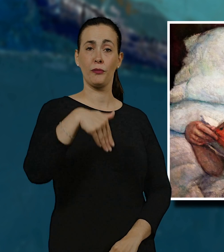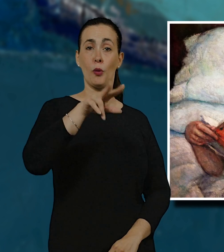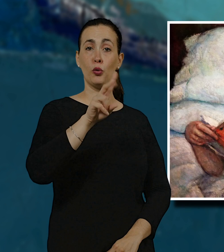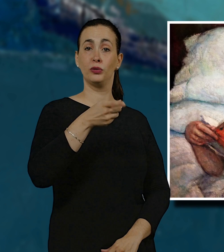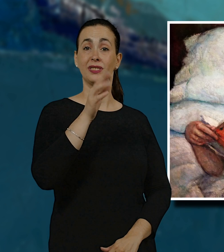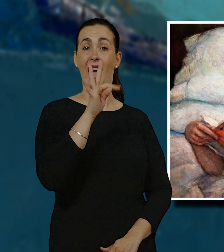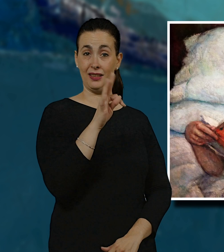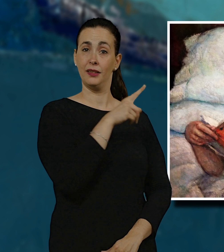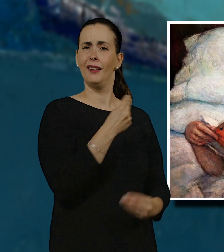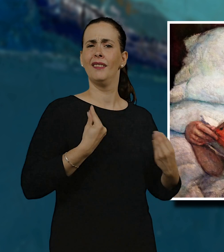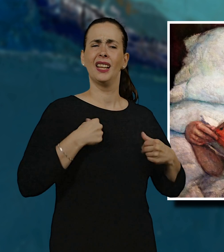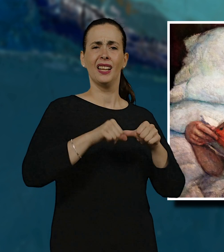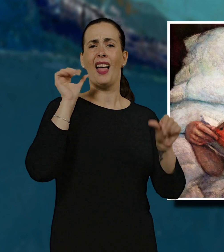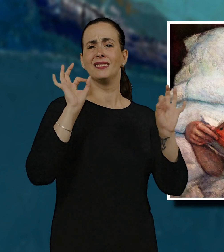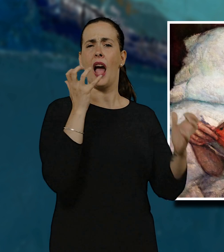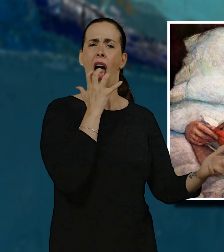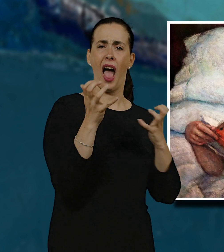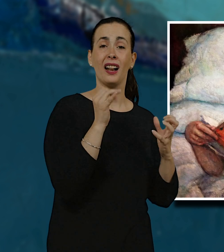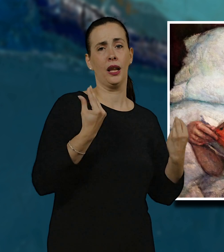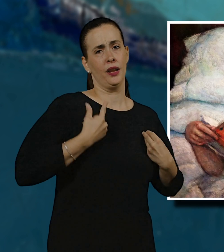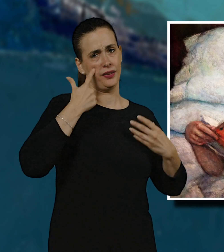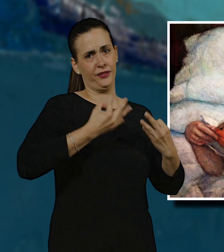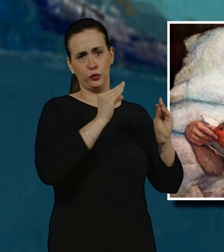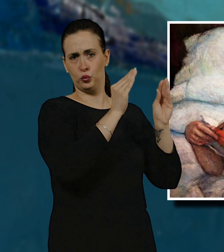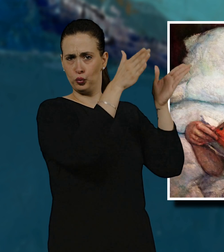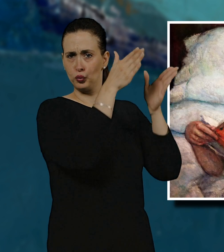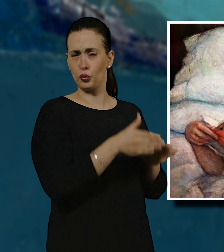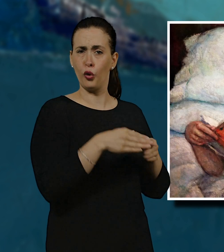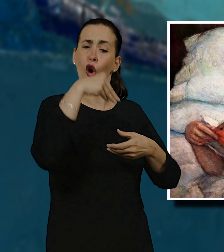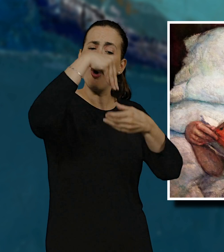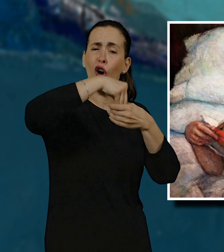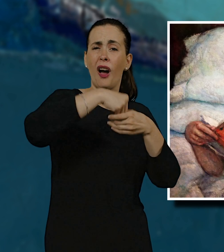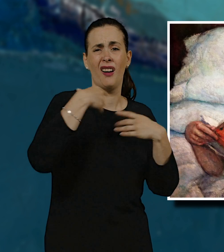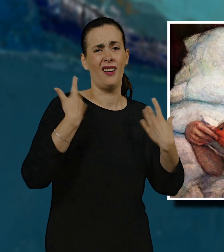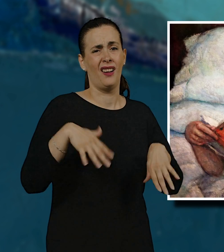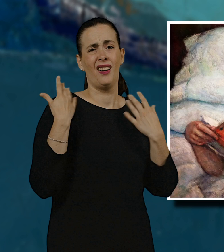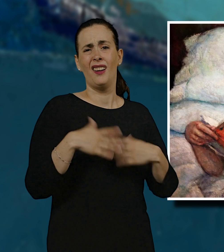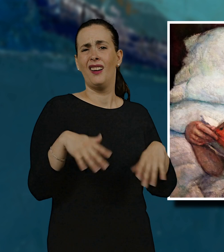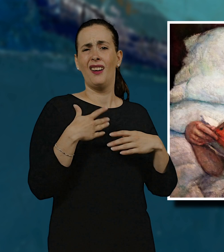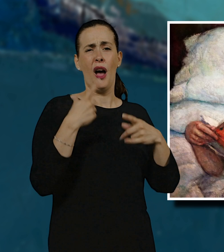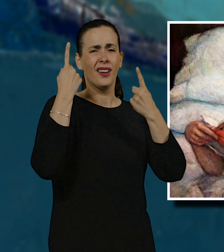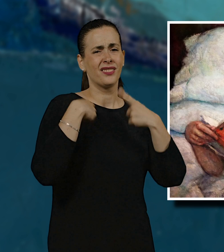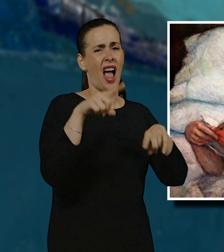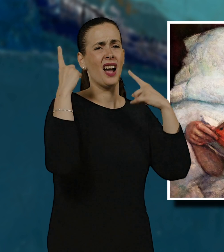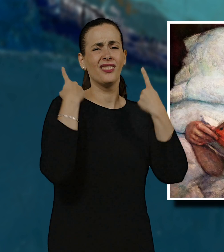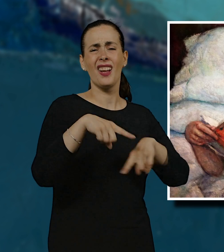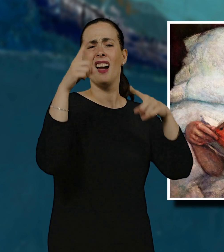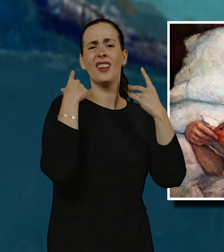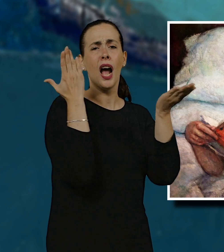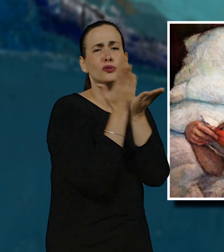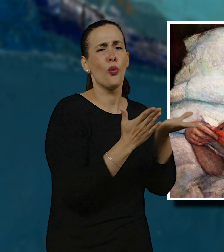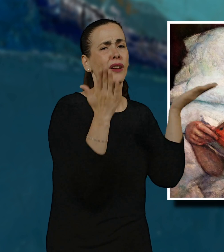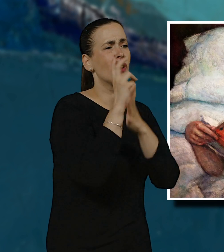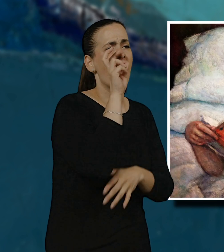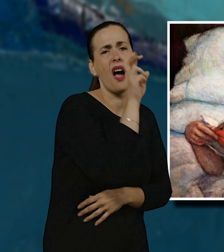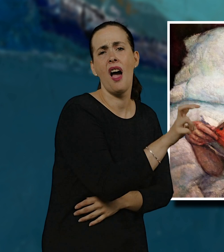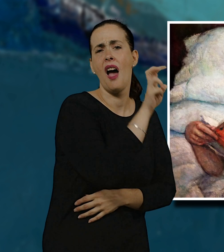La trajectòria artística i biogràfica de Muxart està feta de viatges d'estudi,